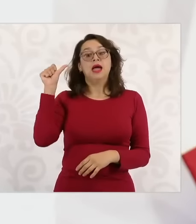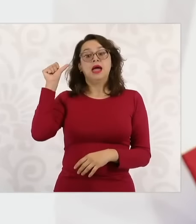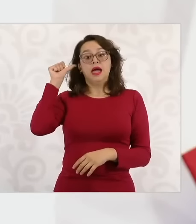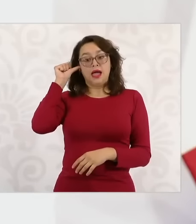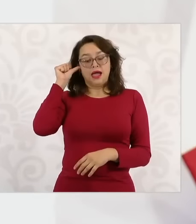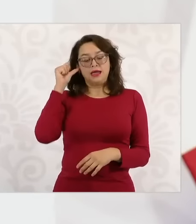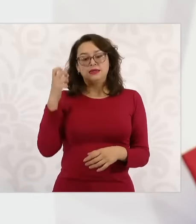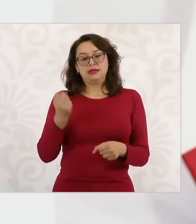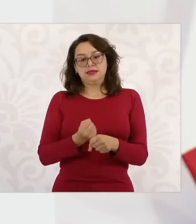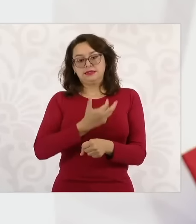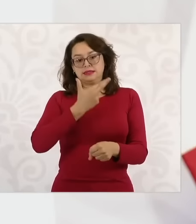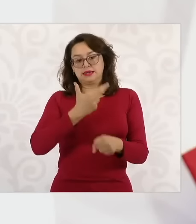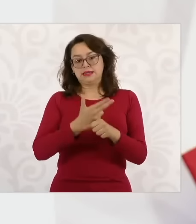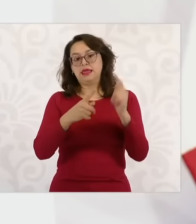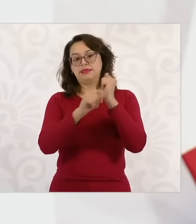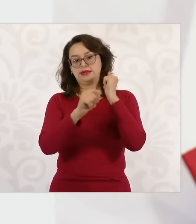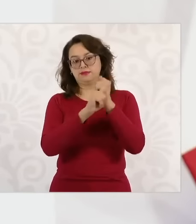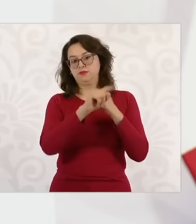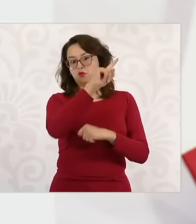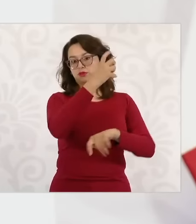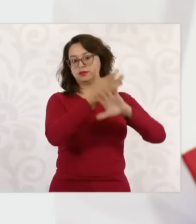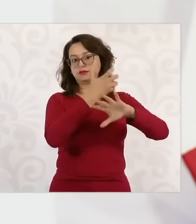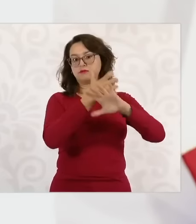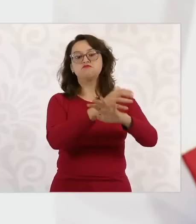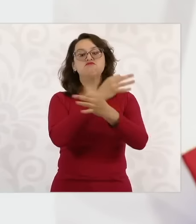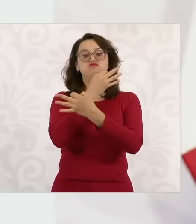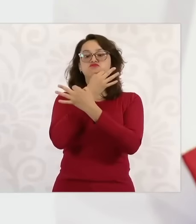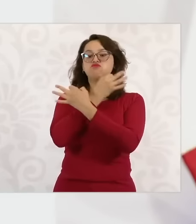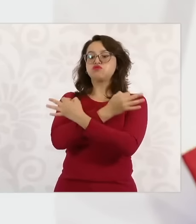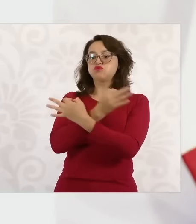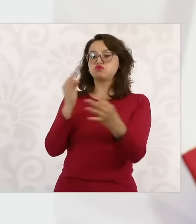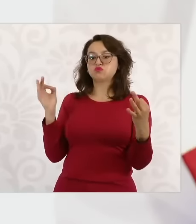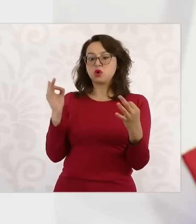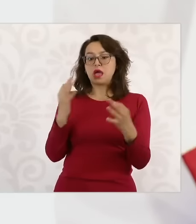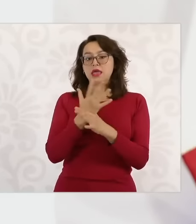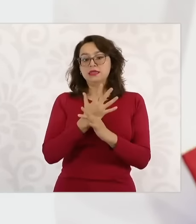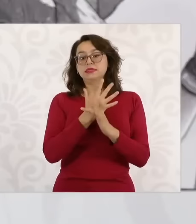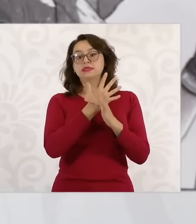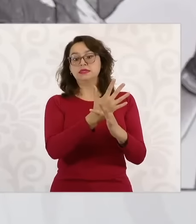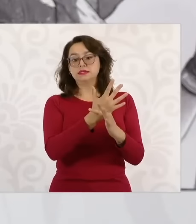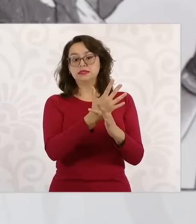de Estados Unidos hizo una publicación en el sentido de que no habrá nuevos vuelos